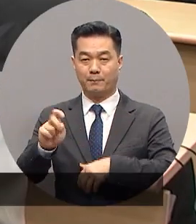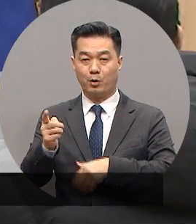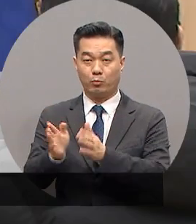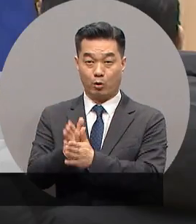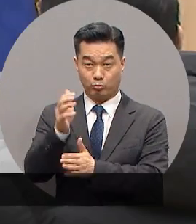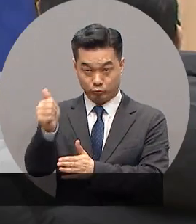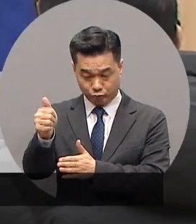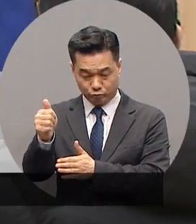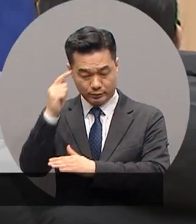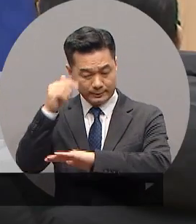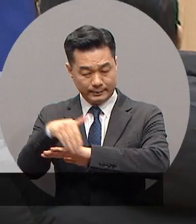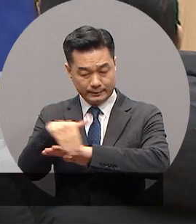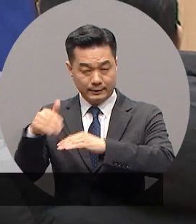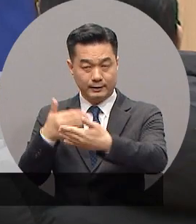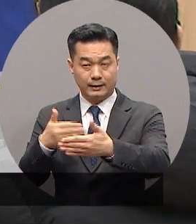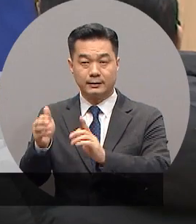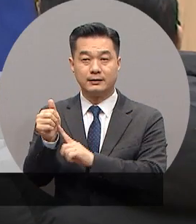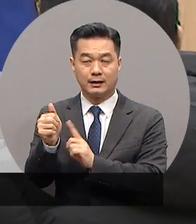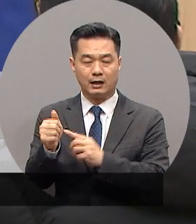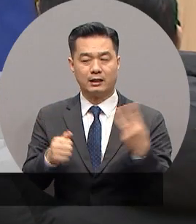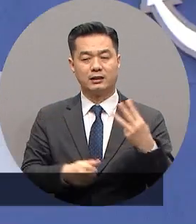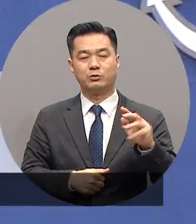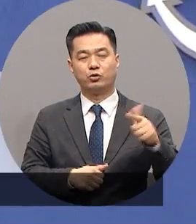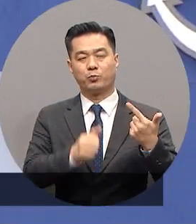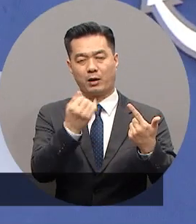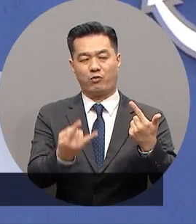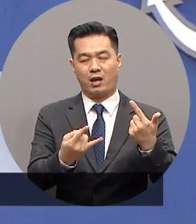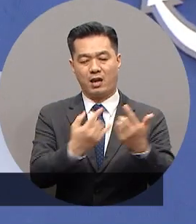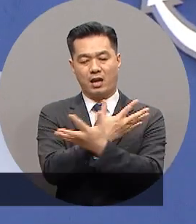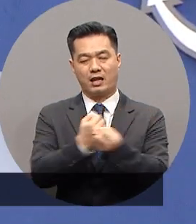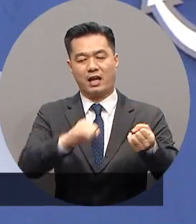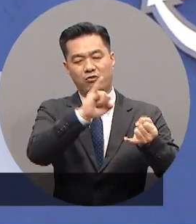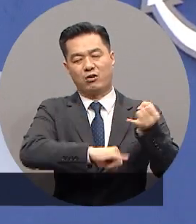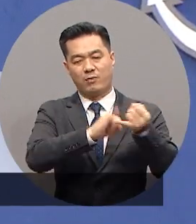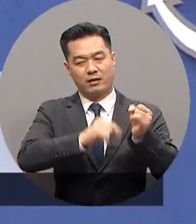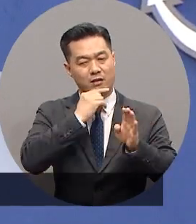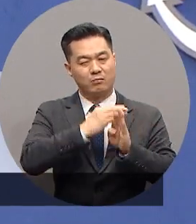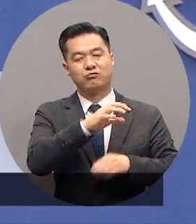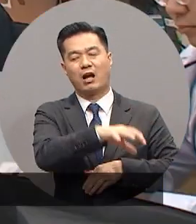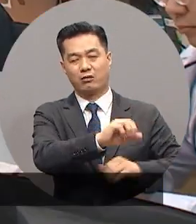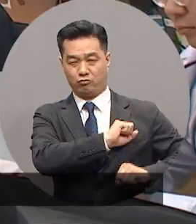이성준 합참공보실장은 북한은 9.19 군사 합의를 3600여 회 위반했고 서해상에서